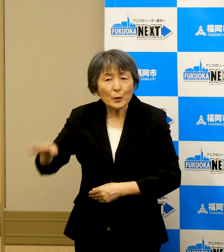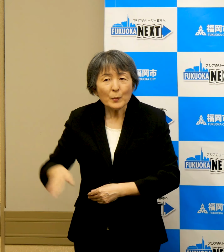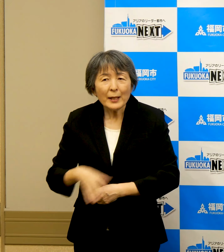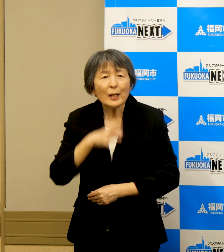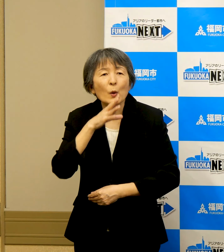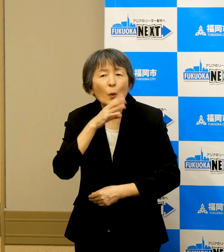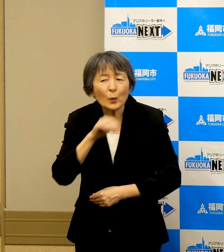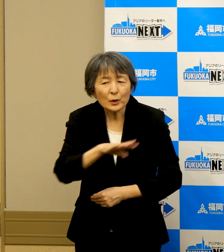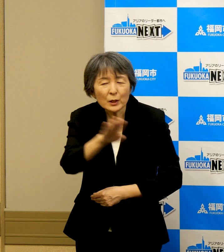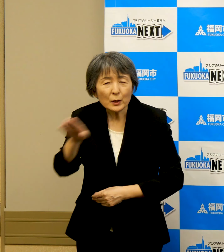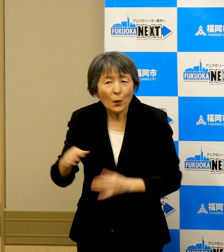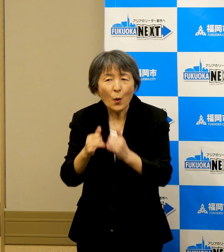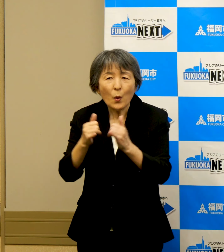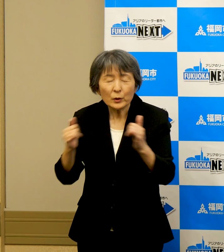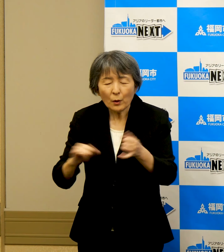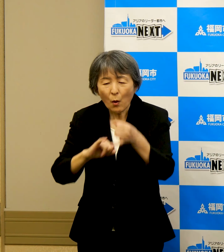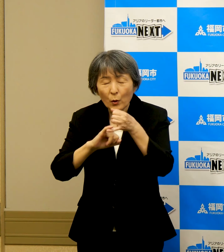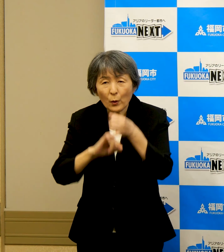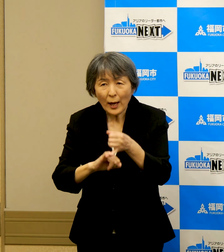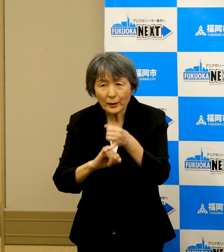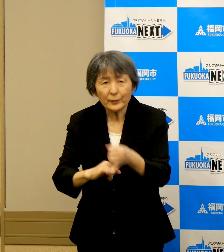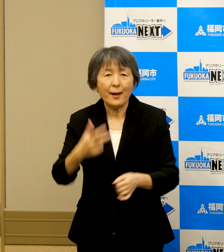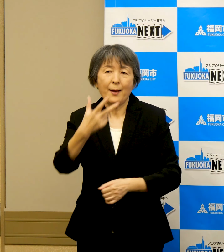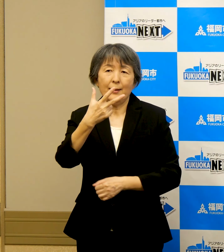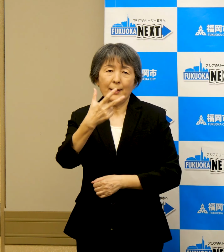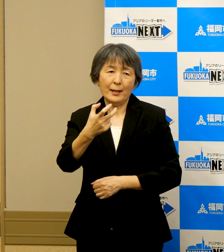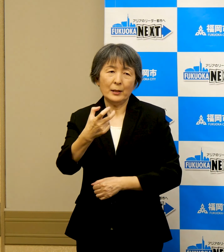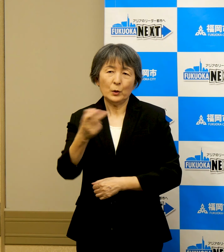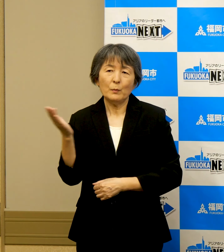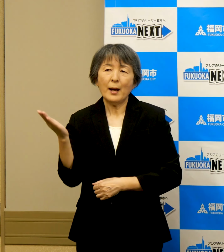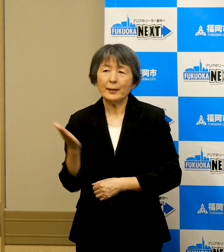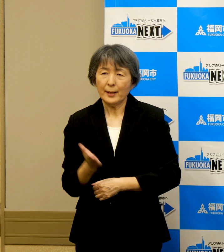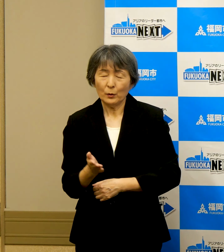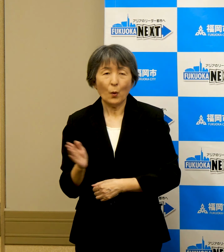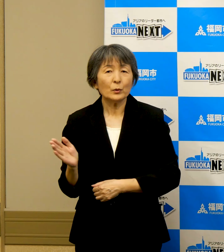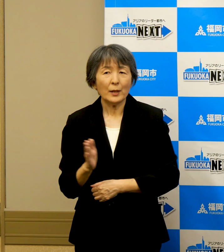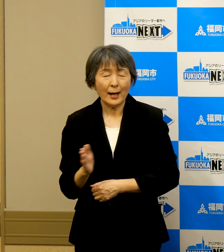予約で今70ぐらいなので